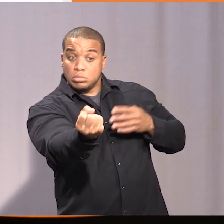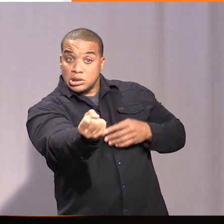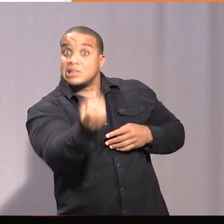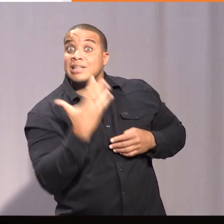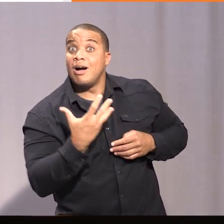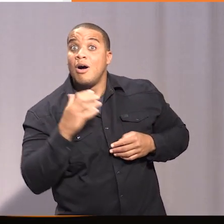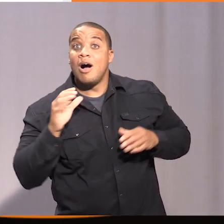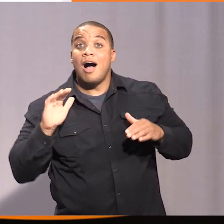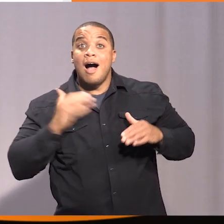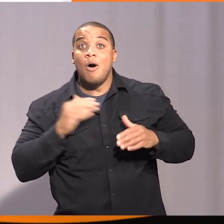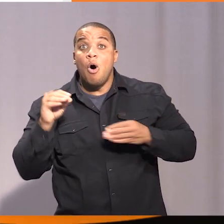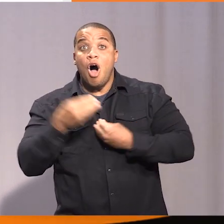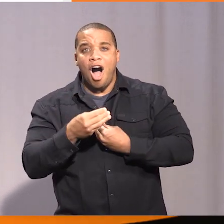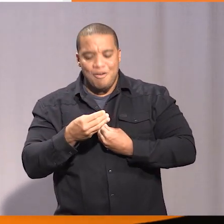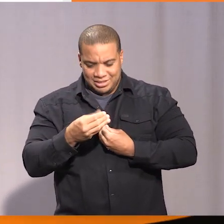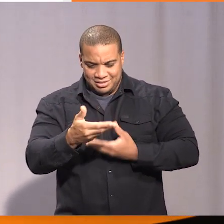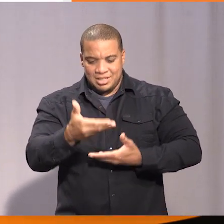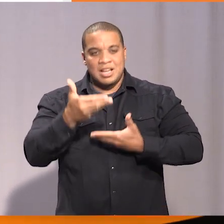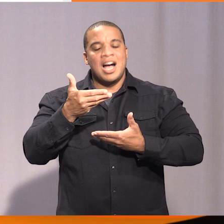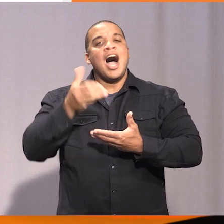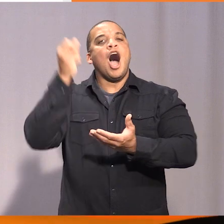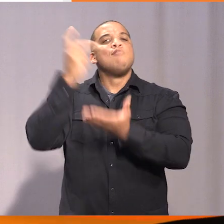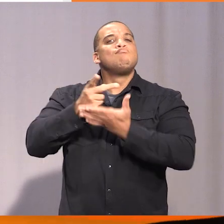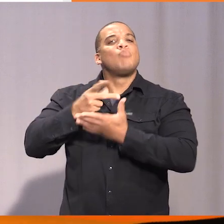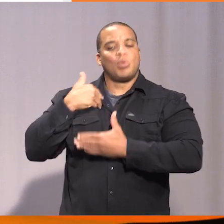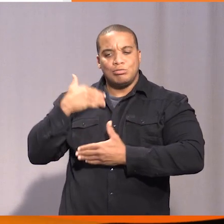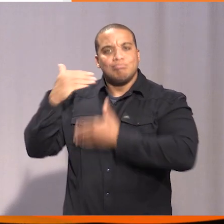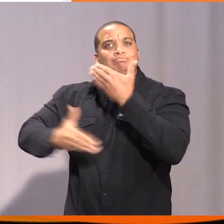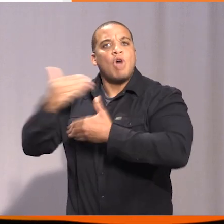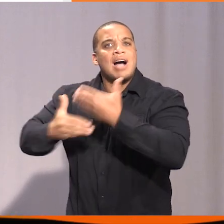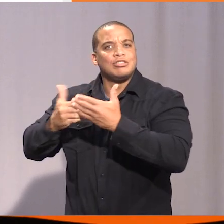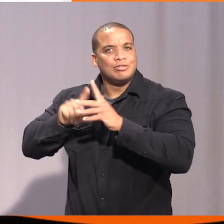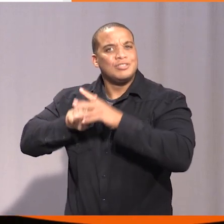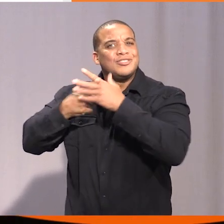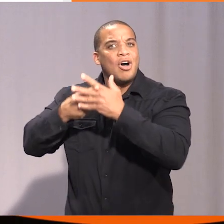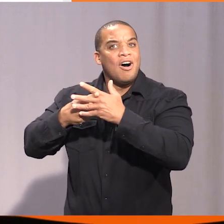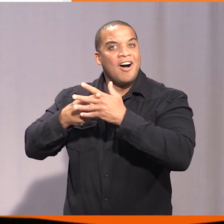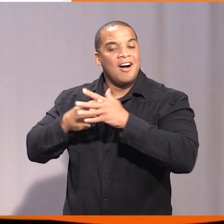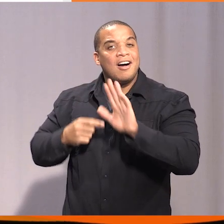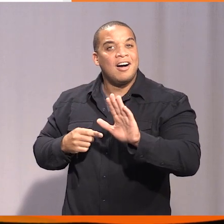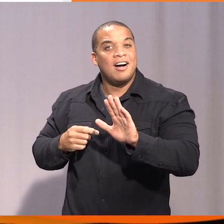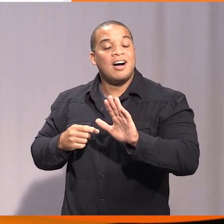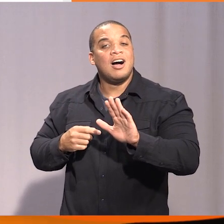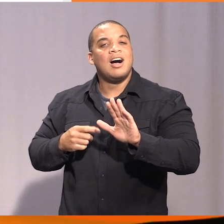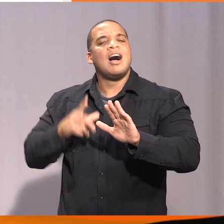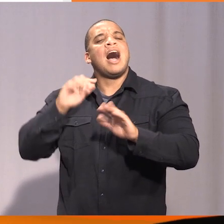Al enviar uno o todos estos tipos de documentación, podremos proceder con el proceso de adaptaciones.